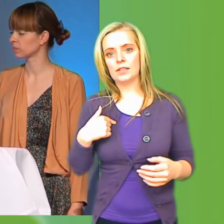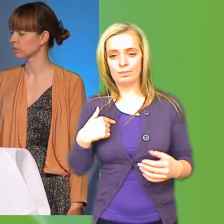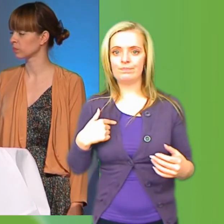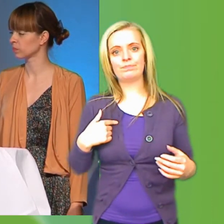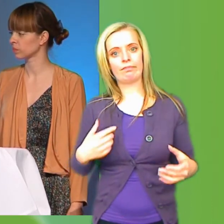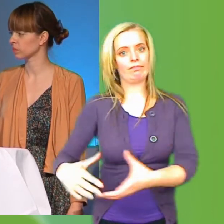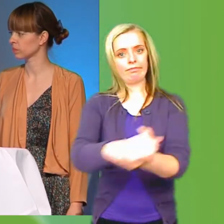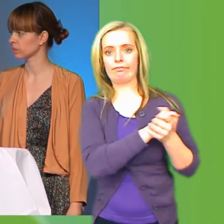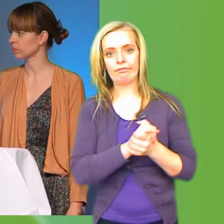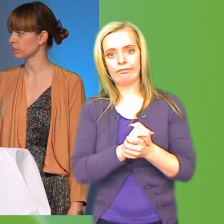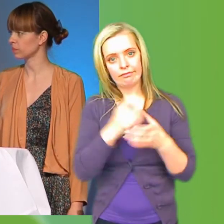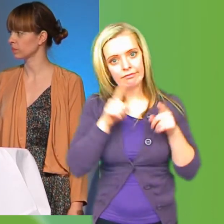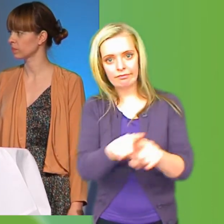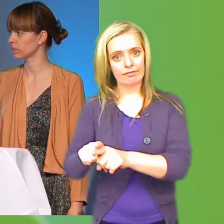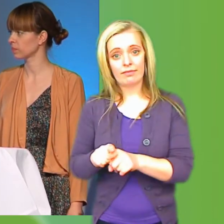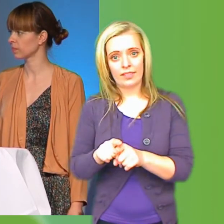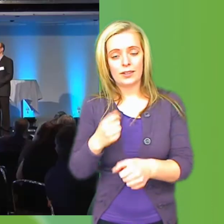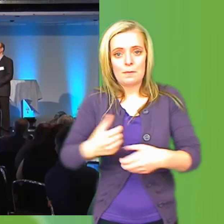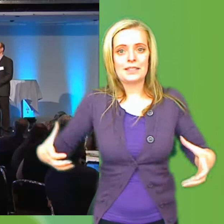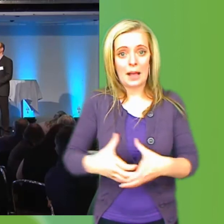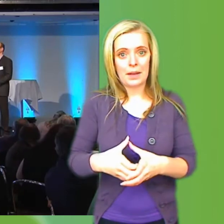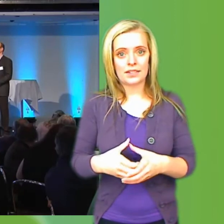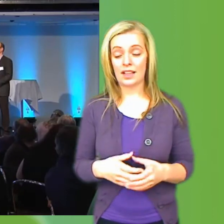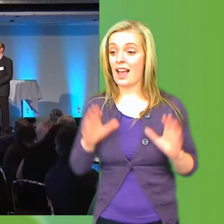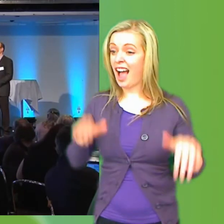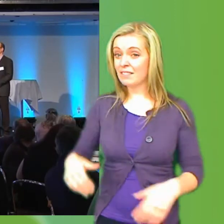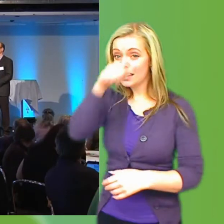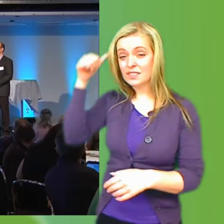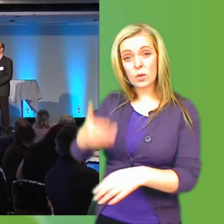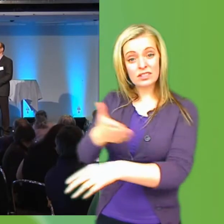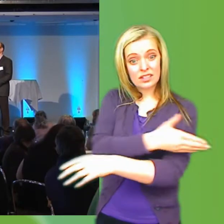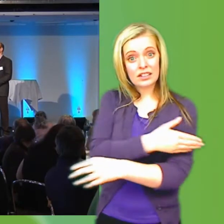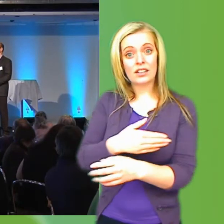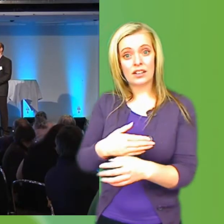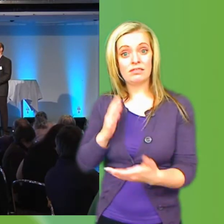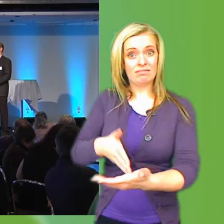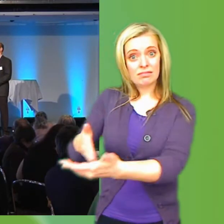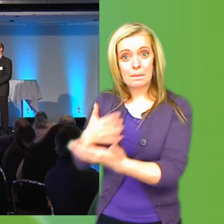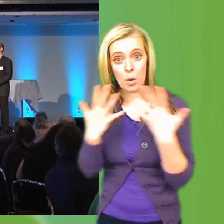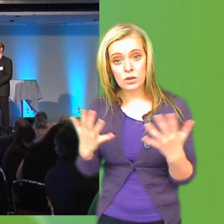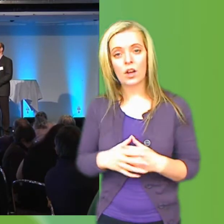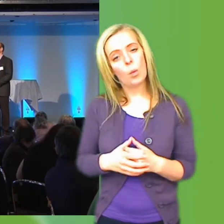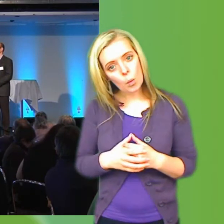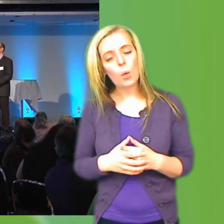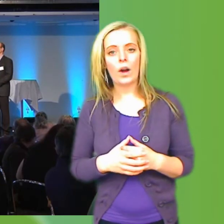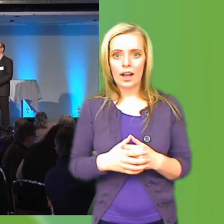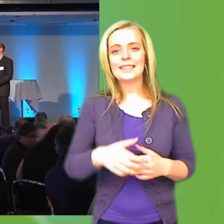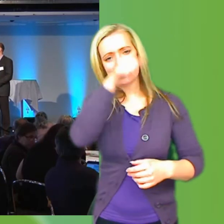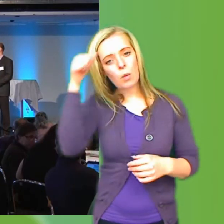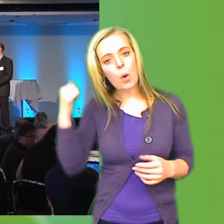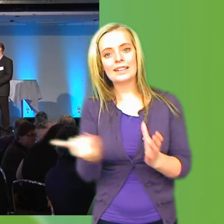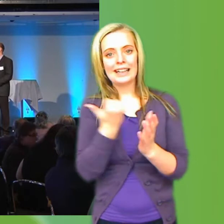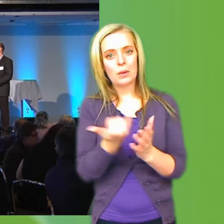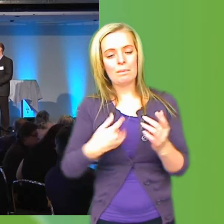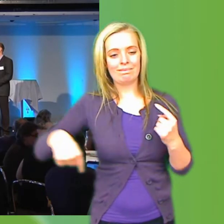Var det mycket stuprör förut? -Ja, vi är uppbyggda på det sättet.